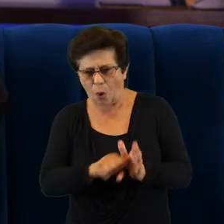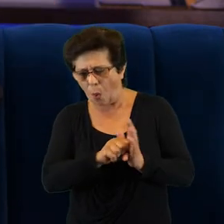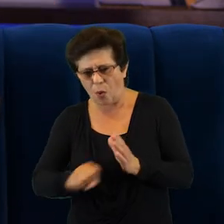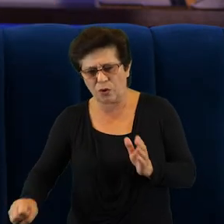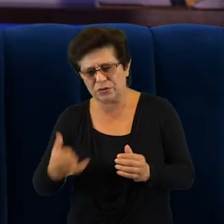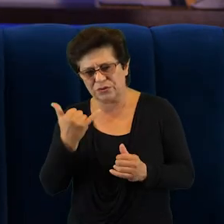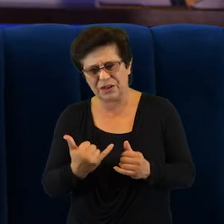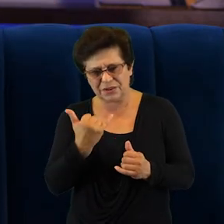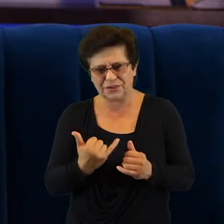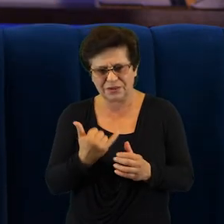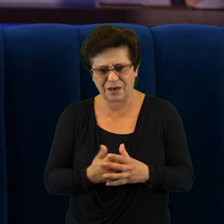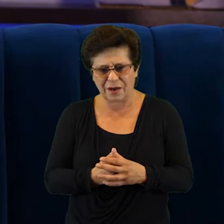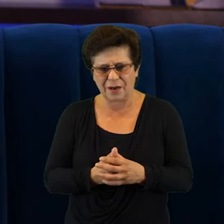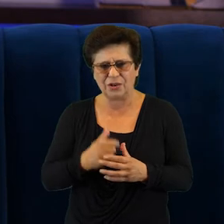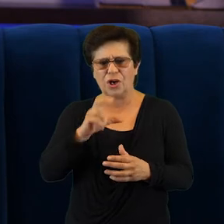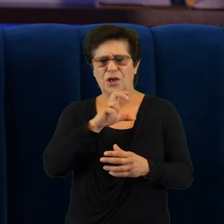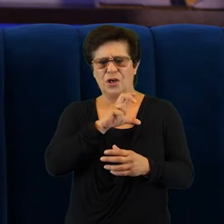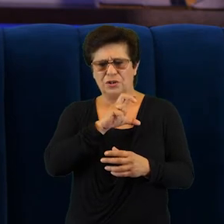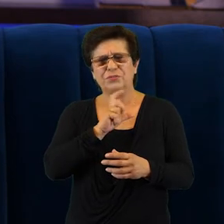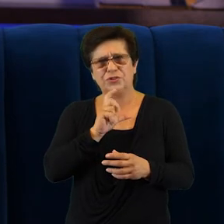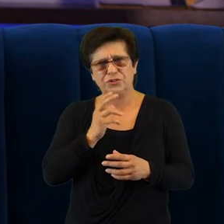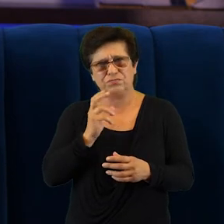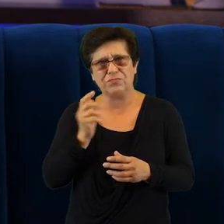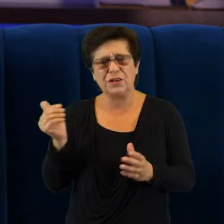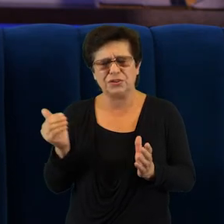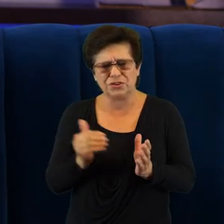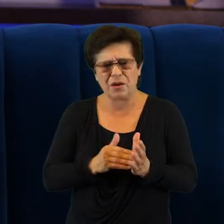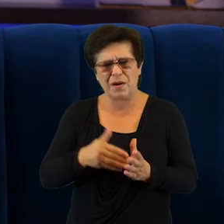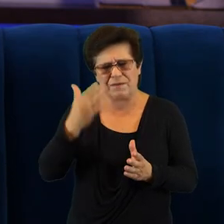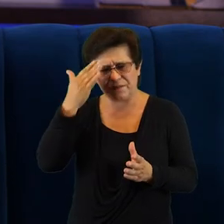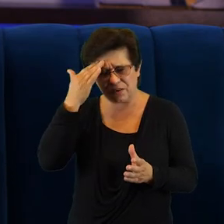to trzeba sobie zdać sprawę, że ci arcypolscy poeci,